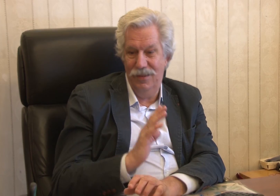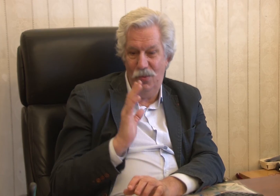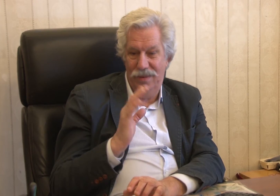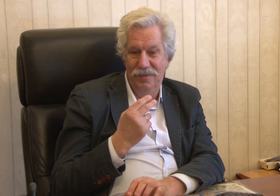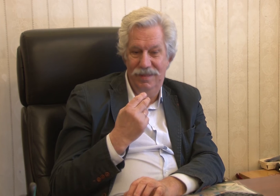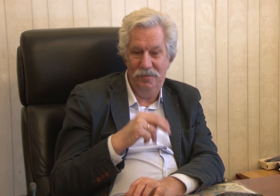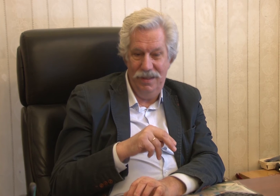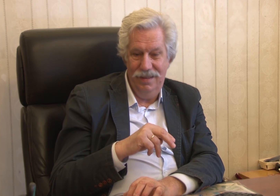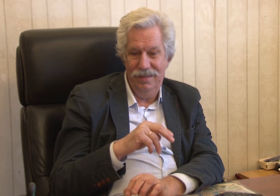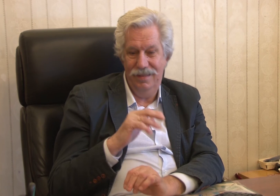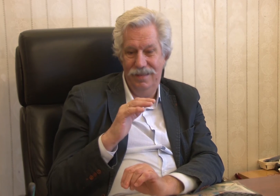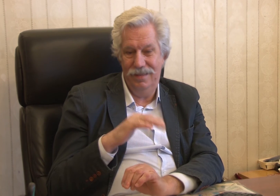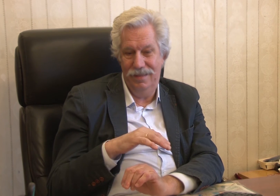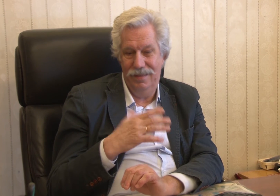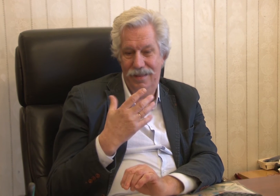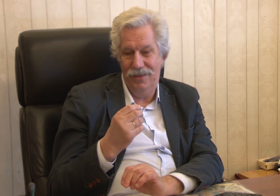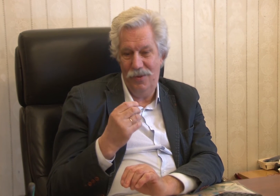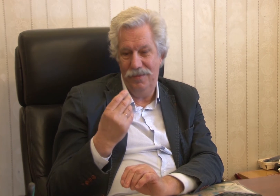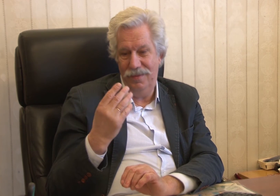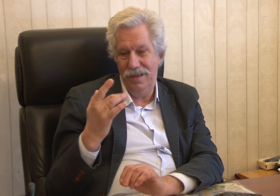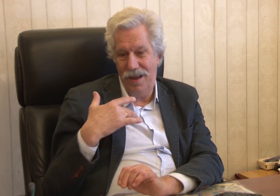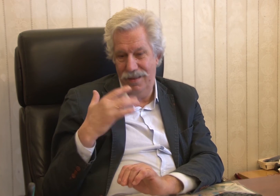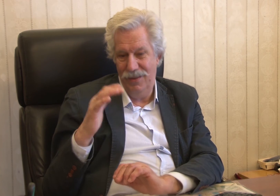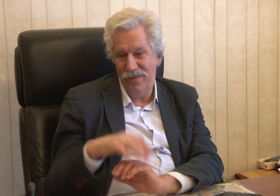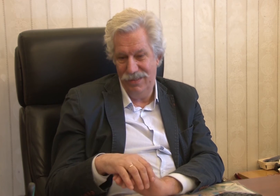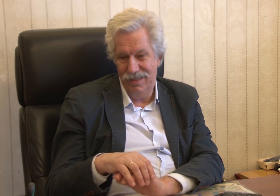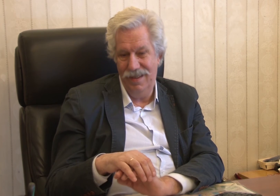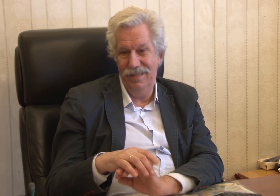Утром еду в ЦП ВОГ, днём - в театр и работаю там до вечера